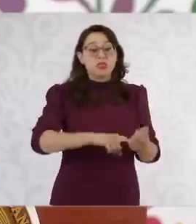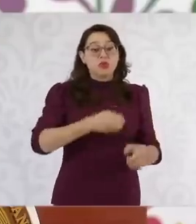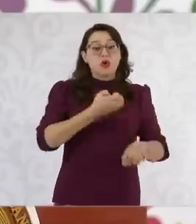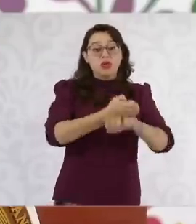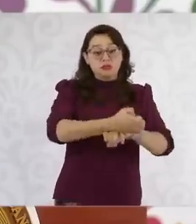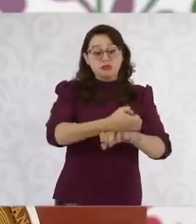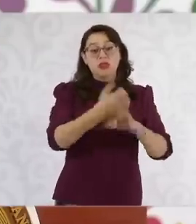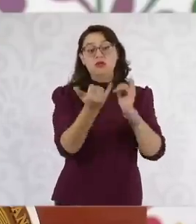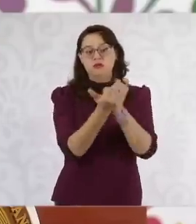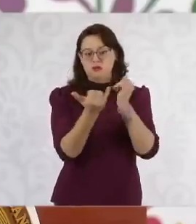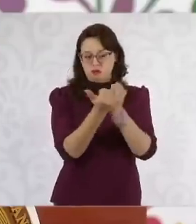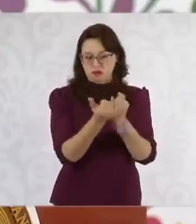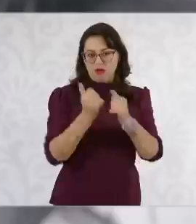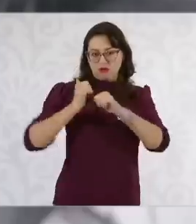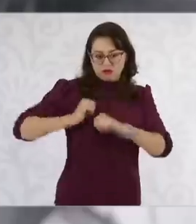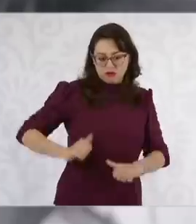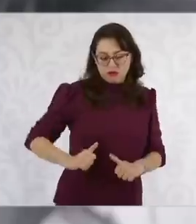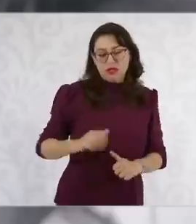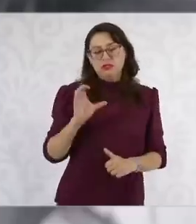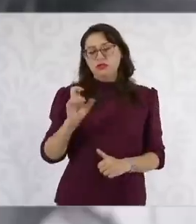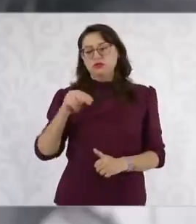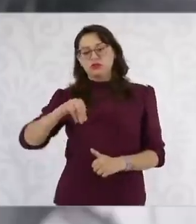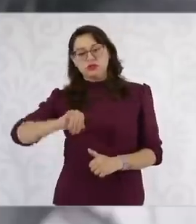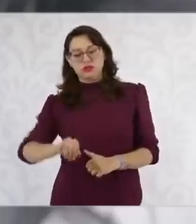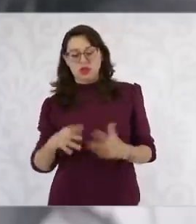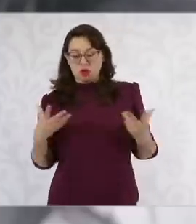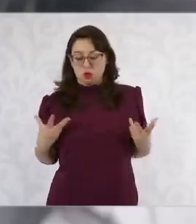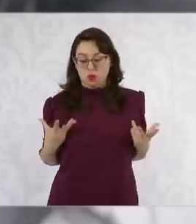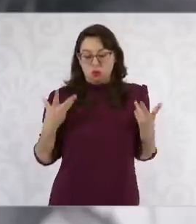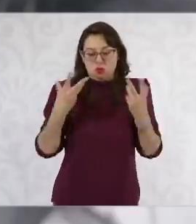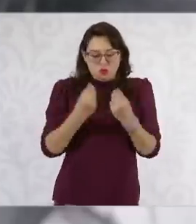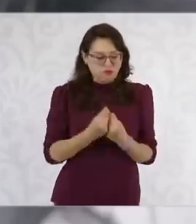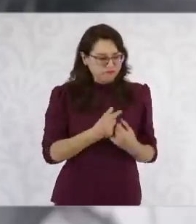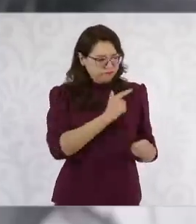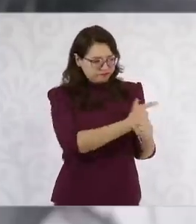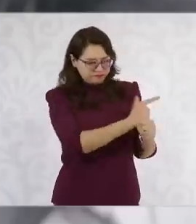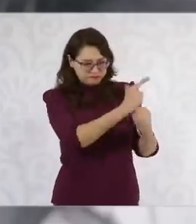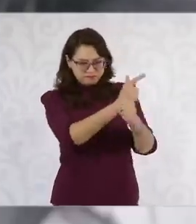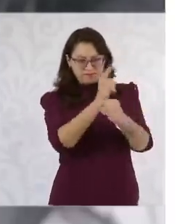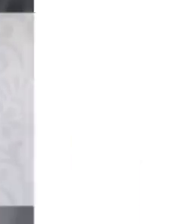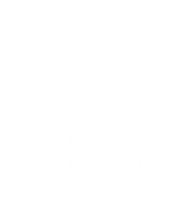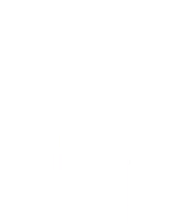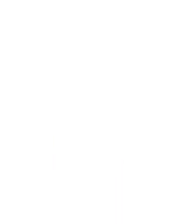Nacional de inteligencia se han desarticulado y desmantelado 115 laboratorios clandestinos